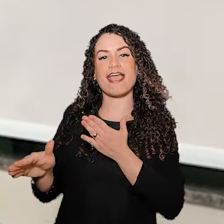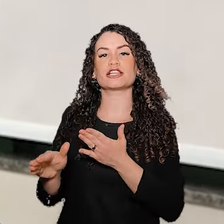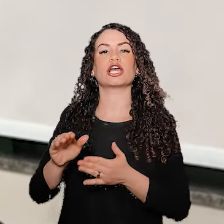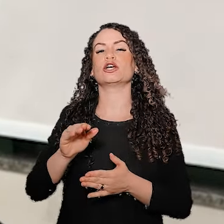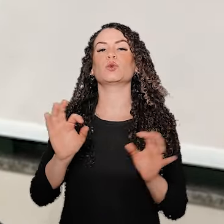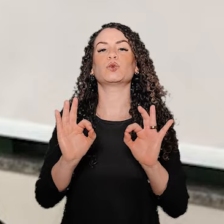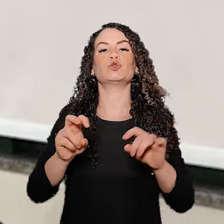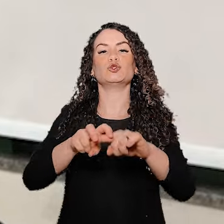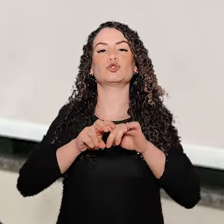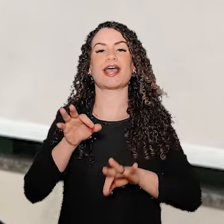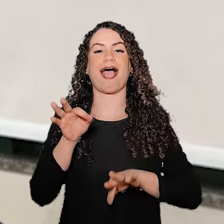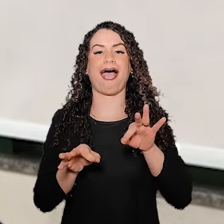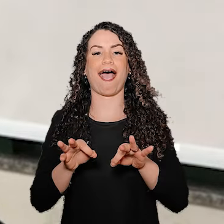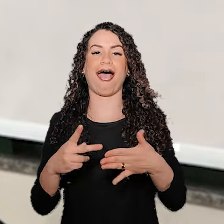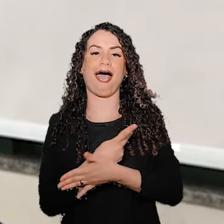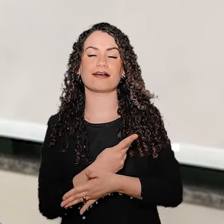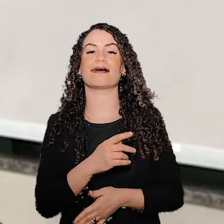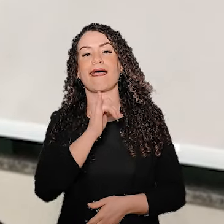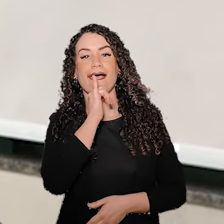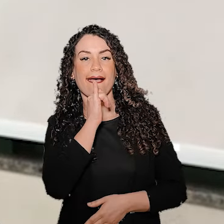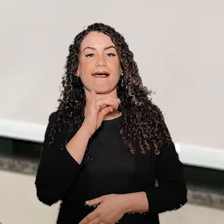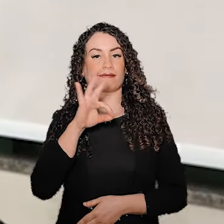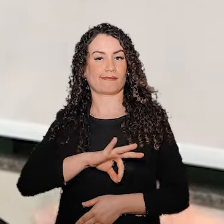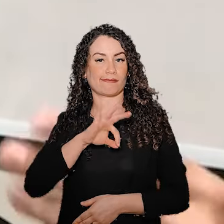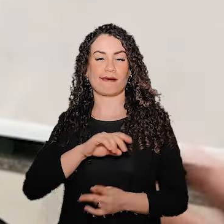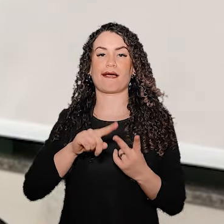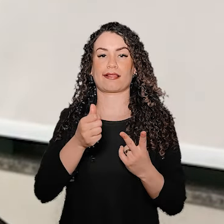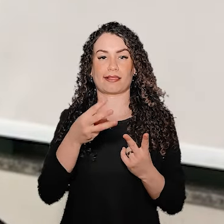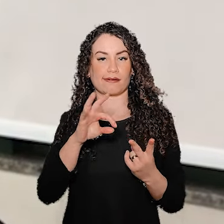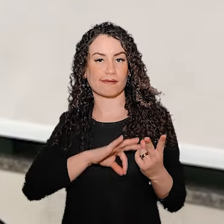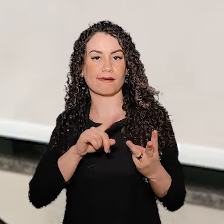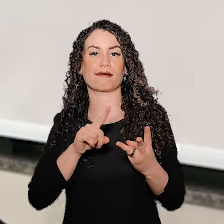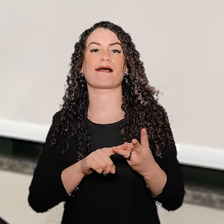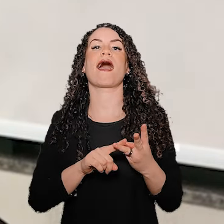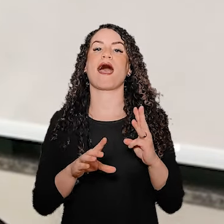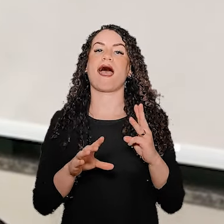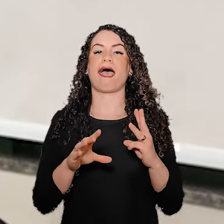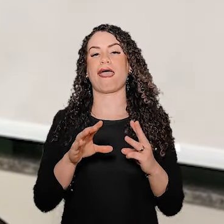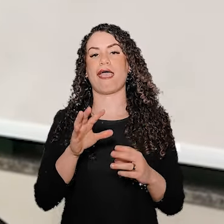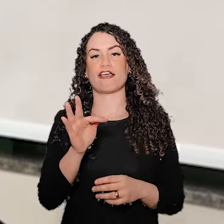ou seja, saldo salarial, aviso prévio, 13º, férias, liberação do FGTS mais multa de 40%,